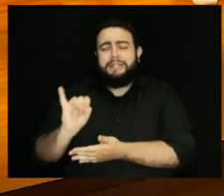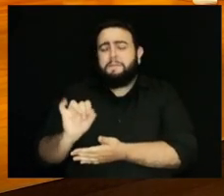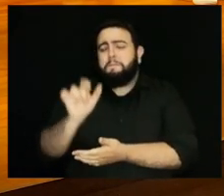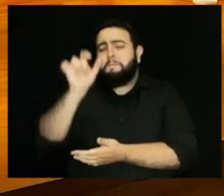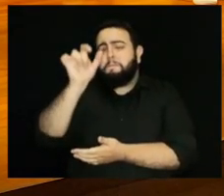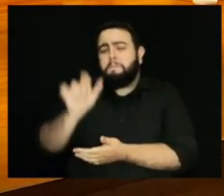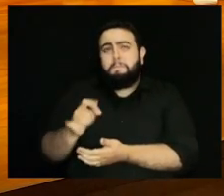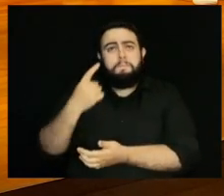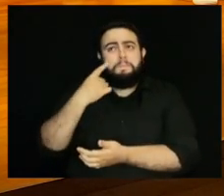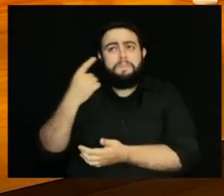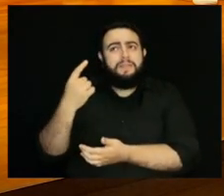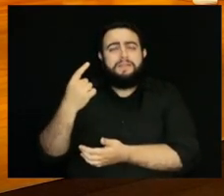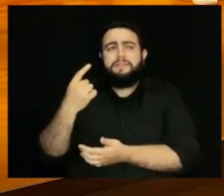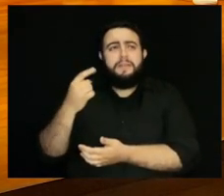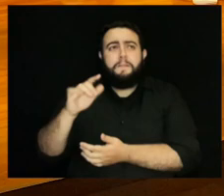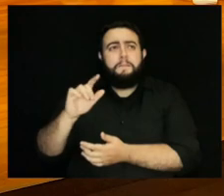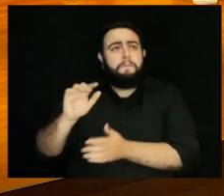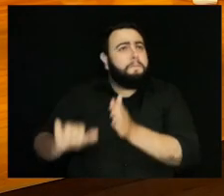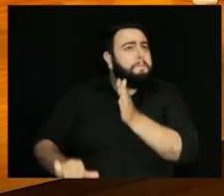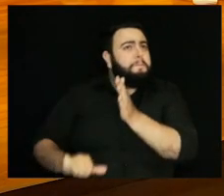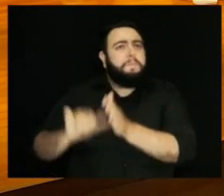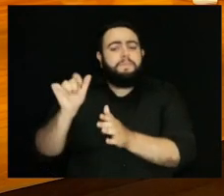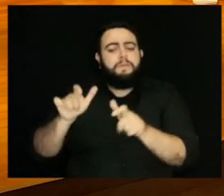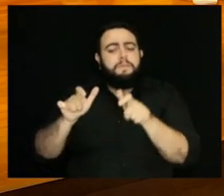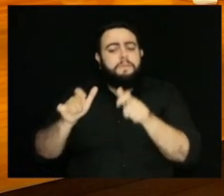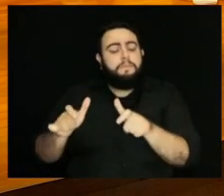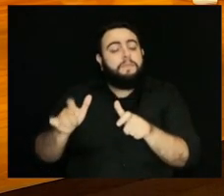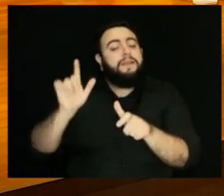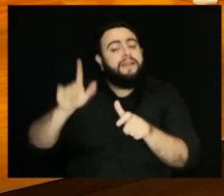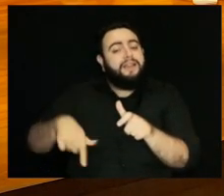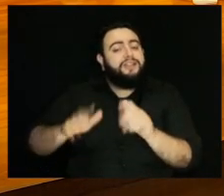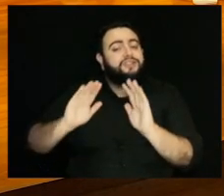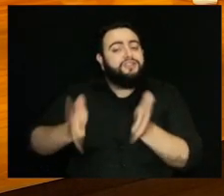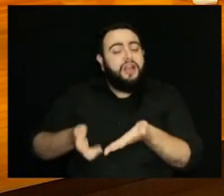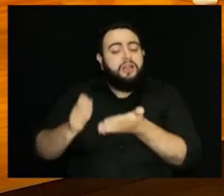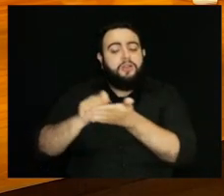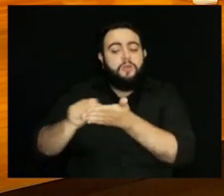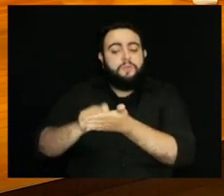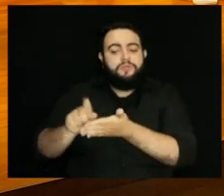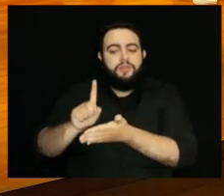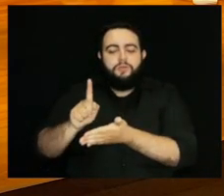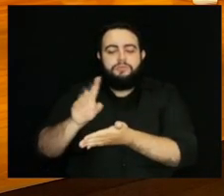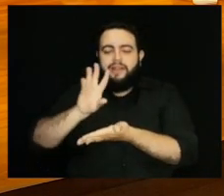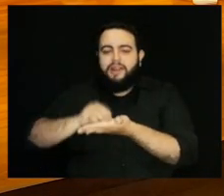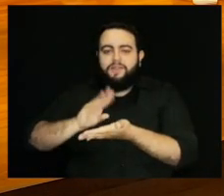Elis lançou já era de um compositor que não tinha gravado nenhuma música até então, que é um Calypso